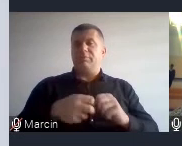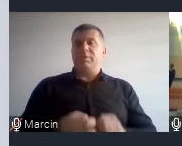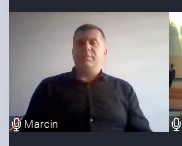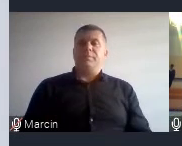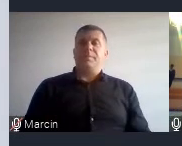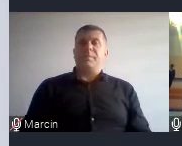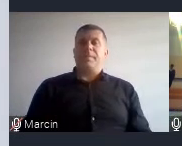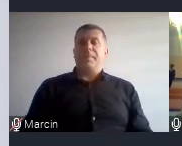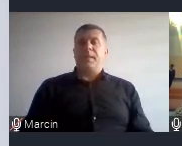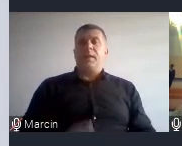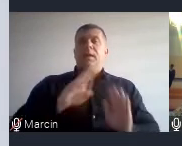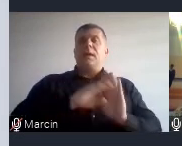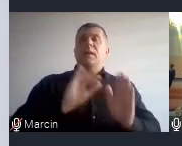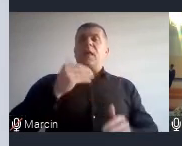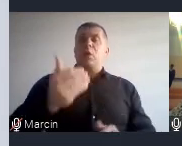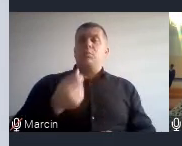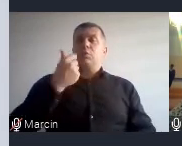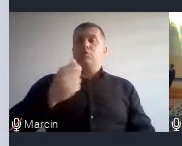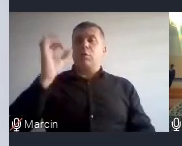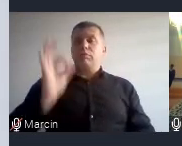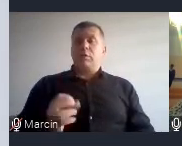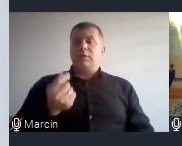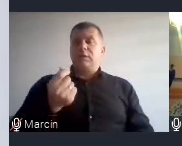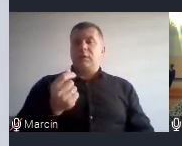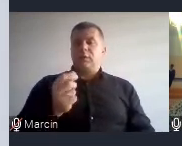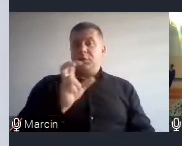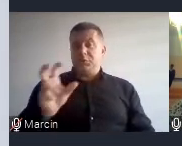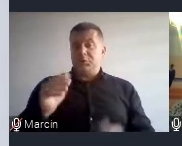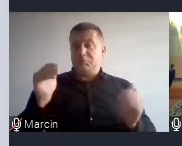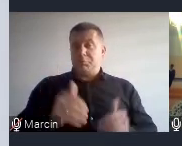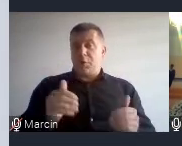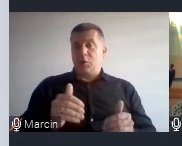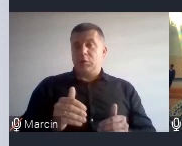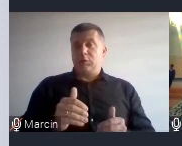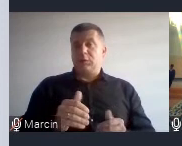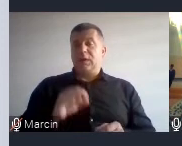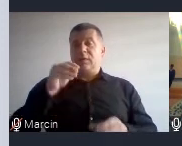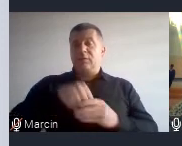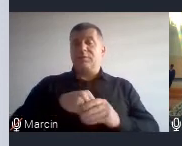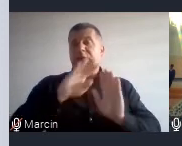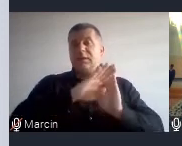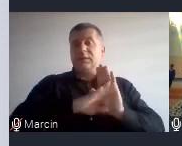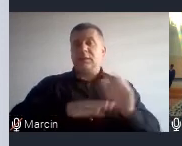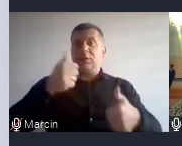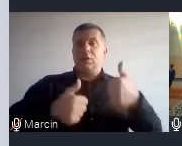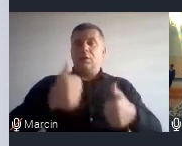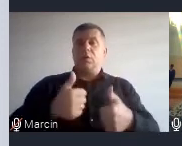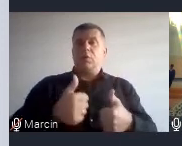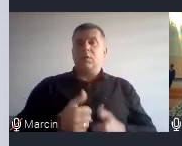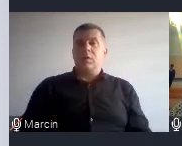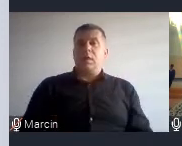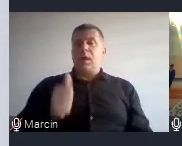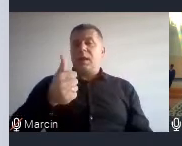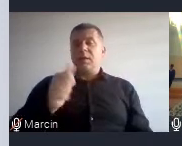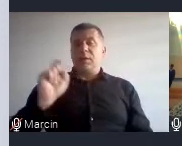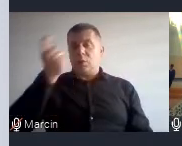Czy kryterium sto procent cena, może być w zasadzie konkurencyjności jedynym kryterium?